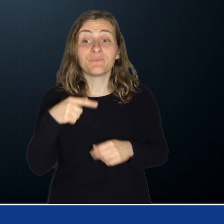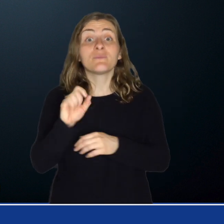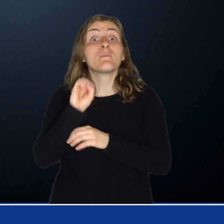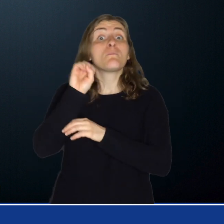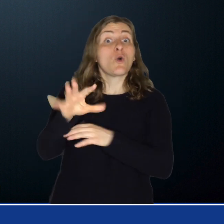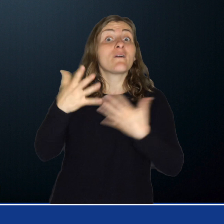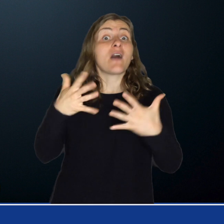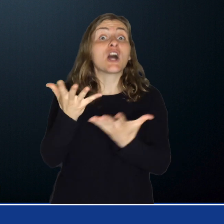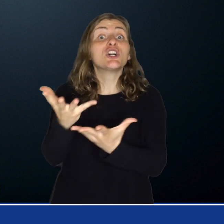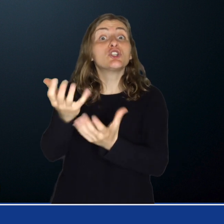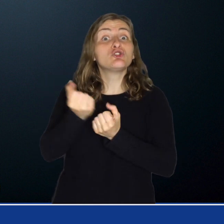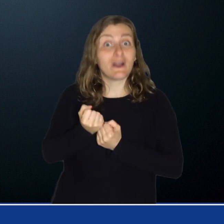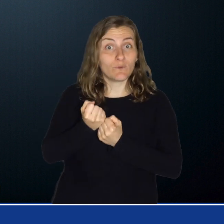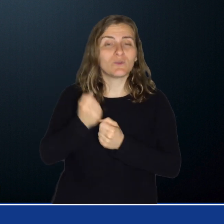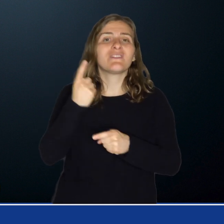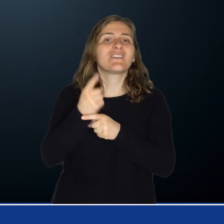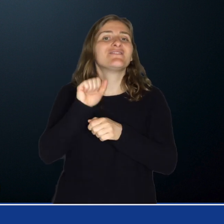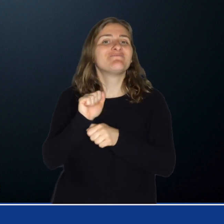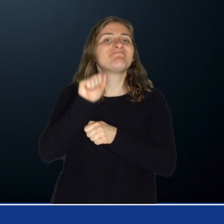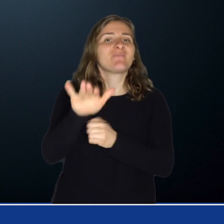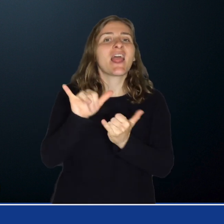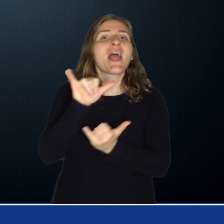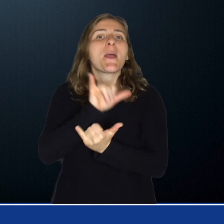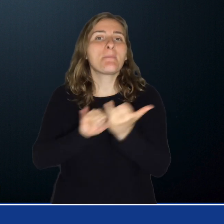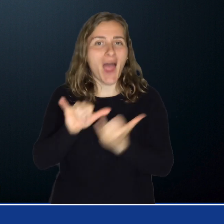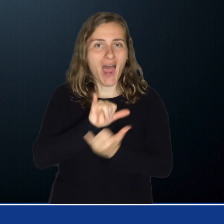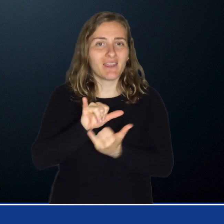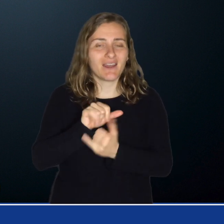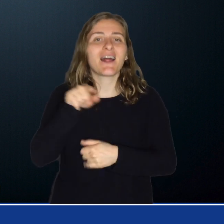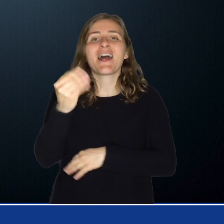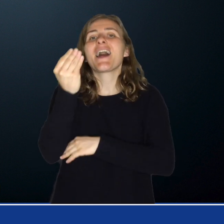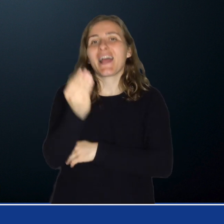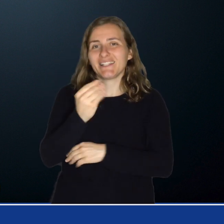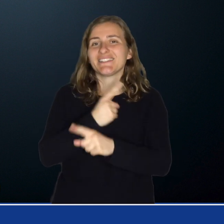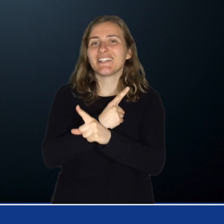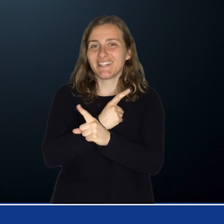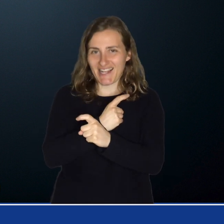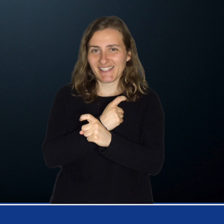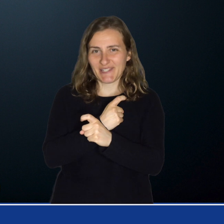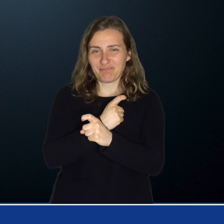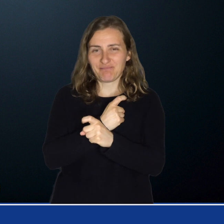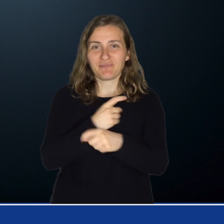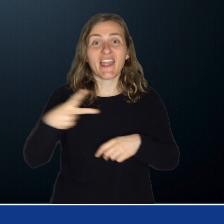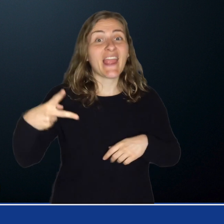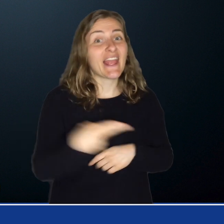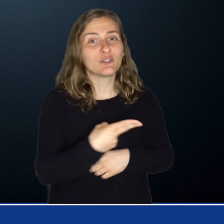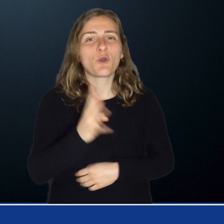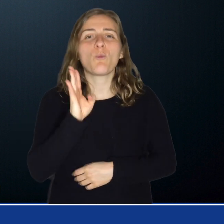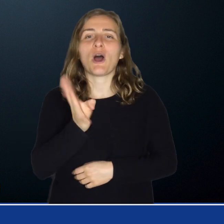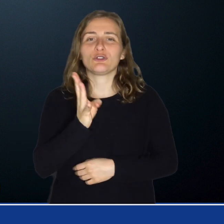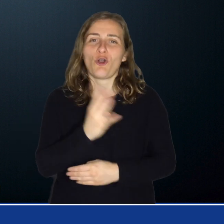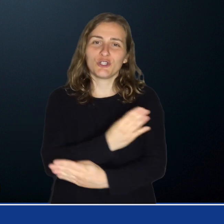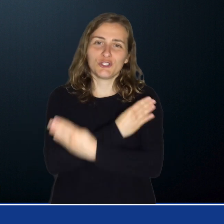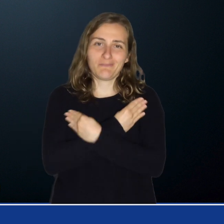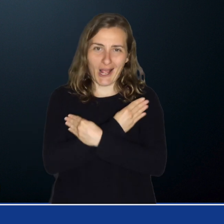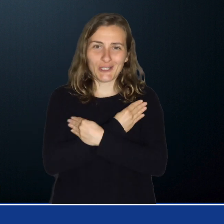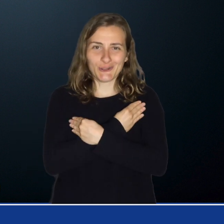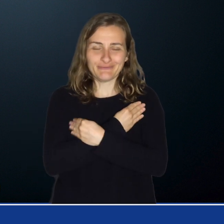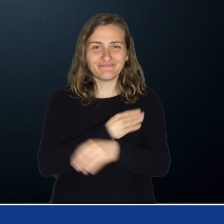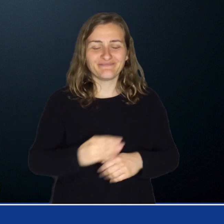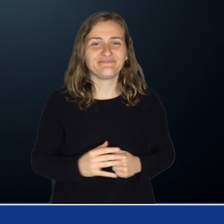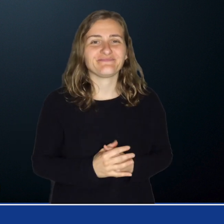e inviata copia del bonifico bancario all'indirizzo email trieste@ens.it entro il 14 maggio.